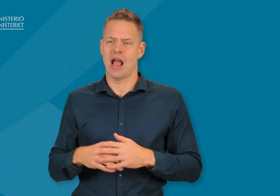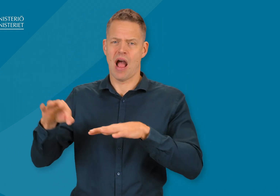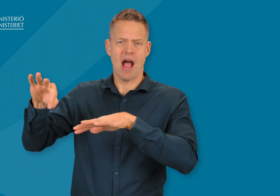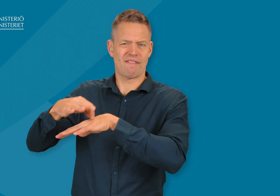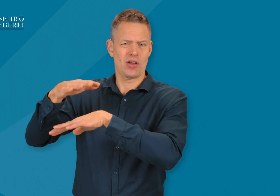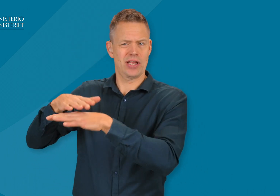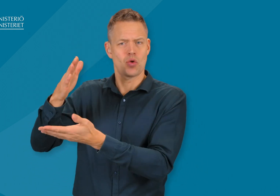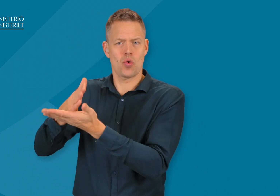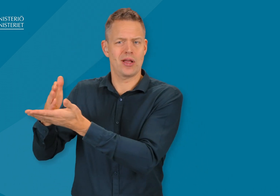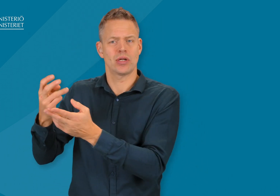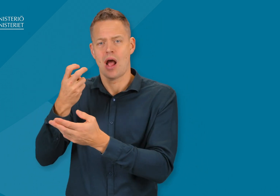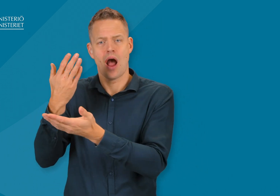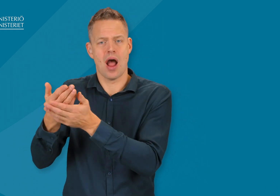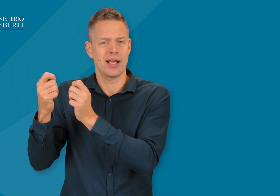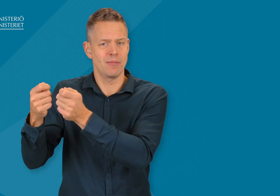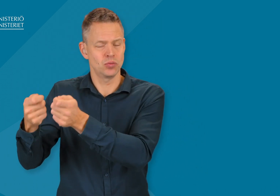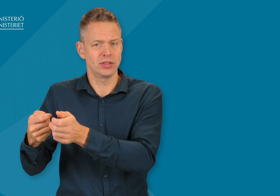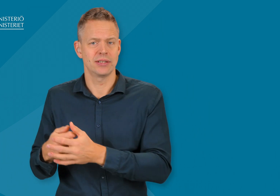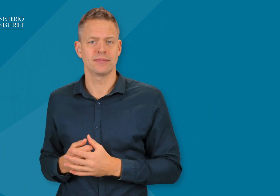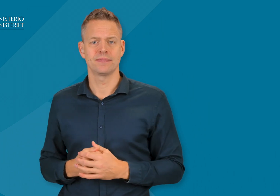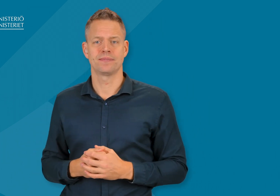• avioliitto-oikeudelliset hakemukset